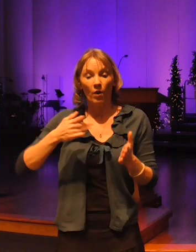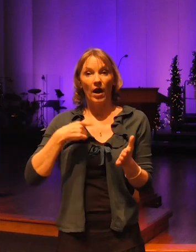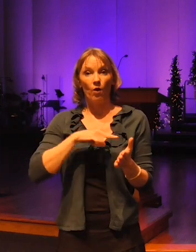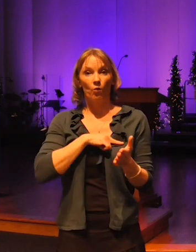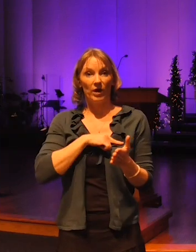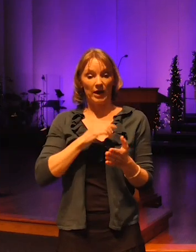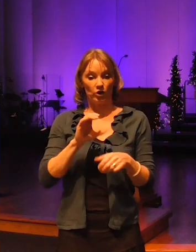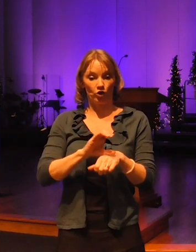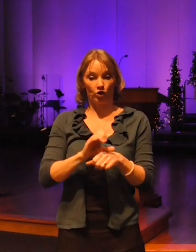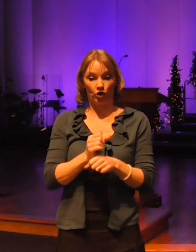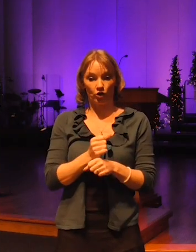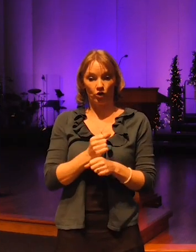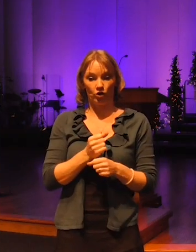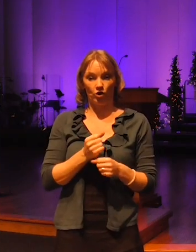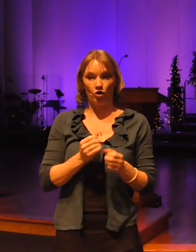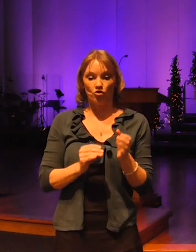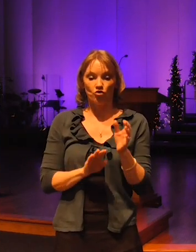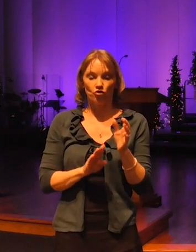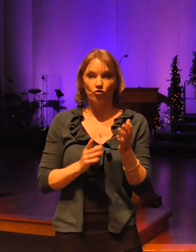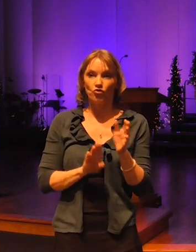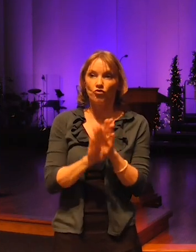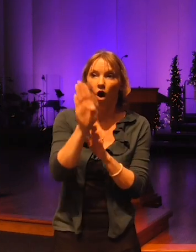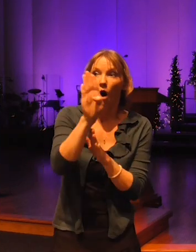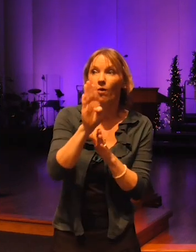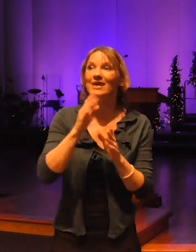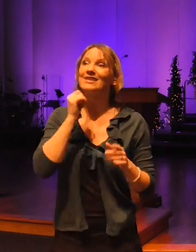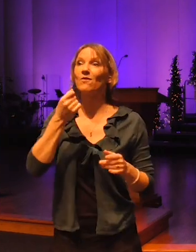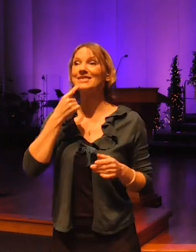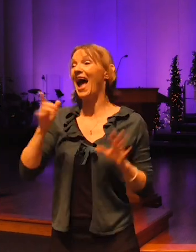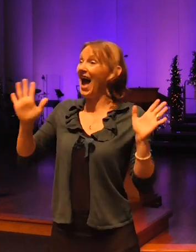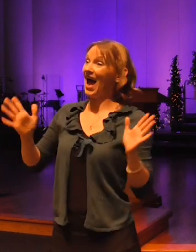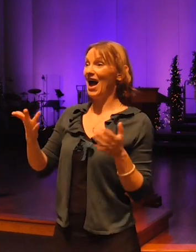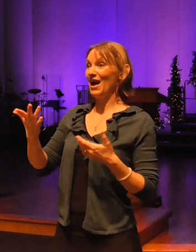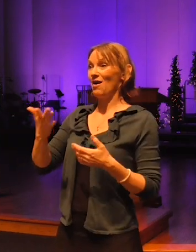iglesia es la mejor de la zona. únete a nuestra iglesia, bueno, nadie quiere unirse a una iglesia, tenemos que señalar